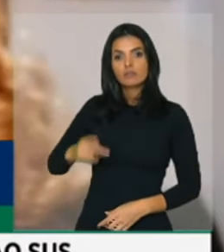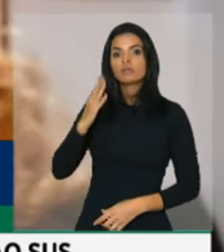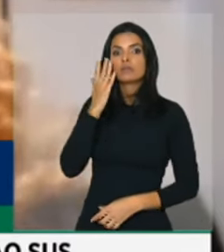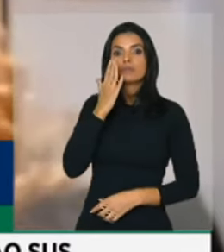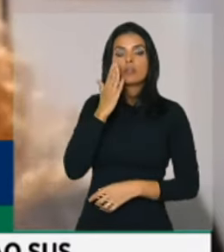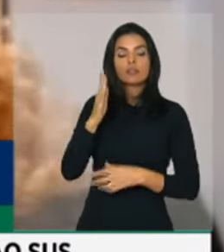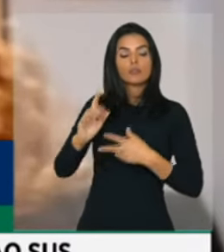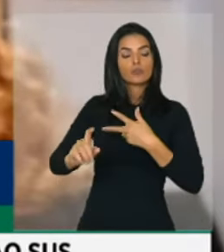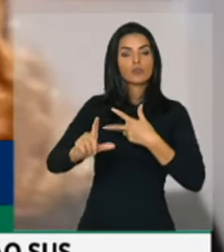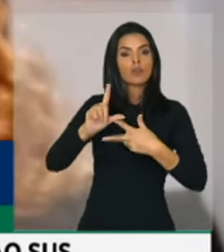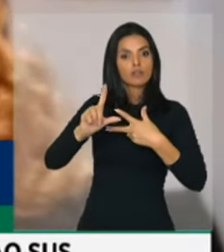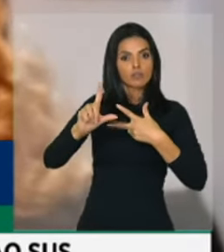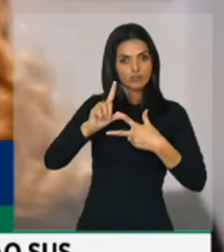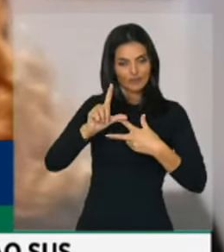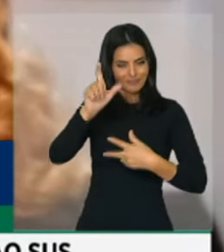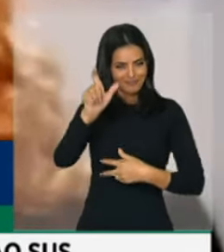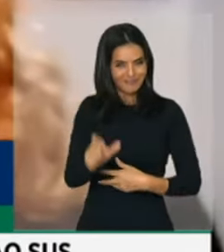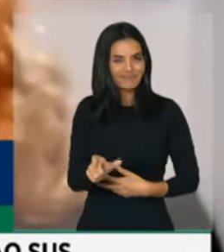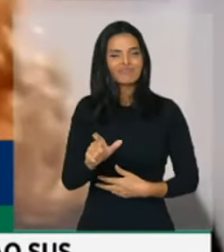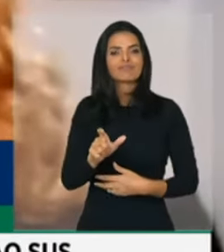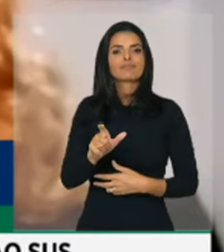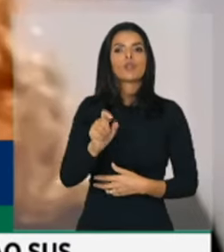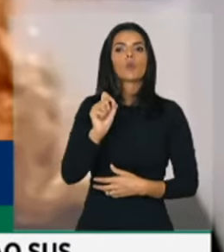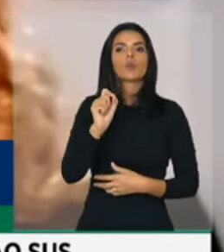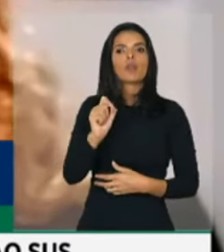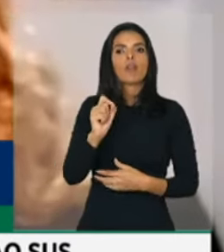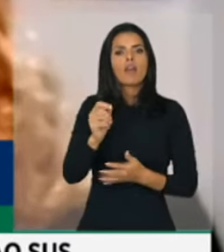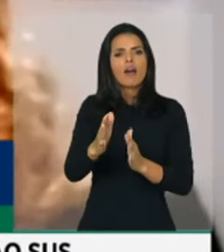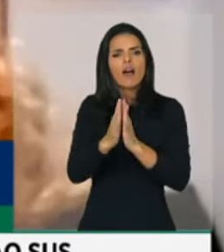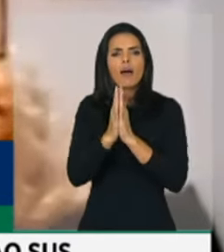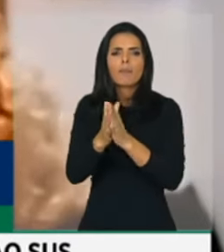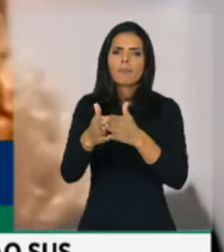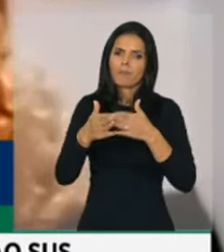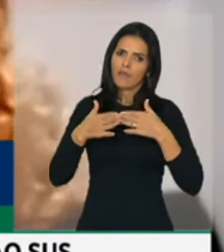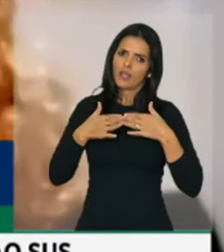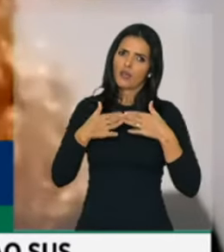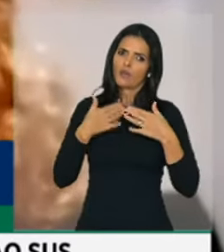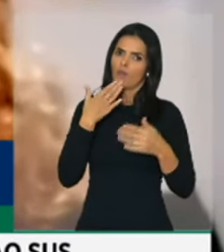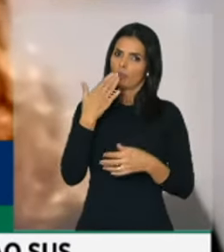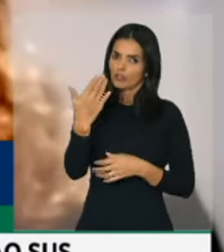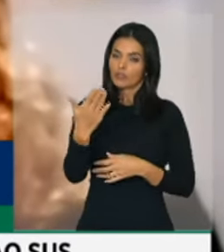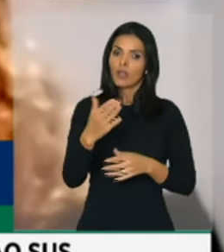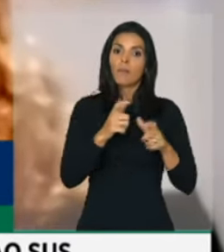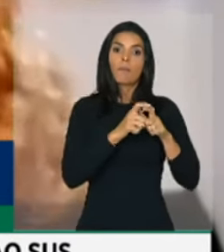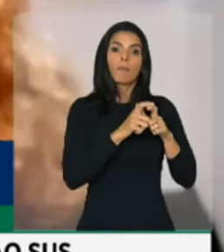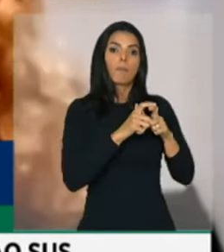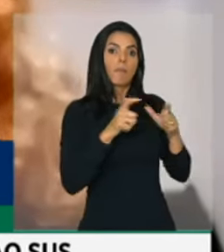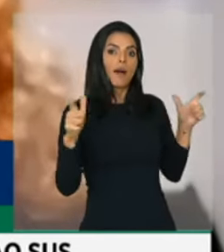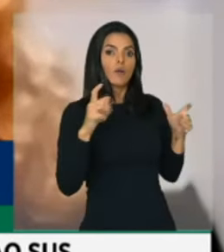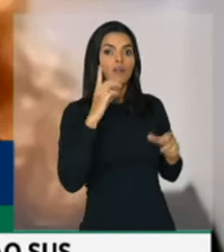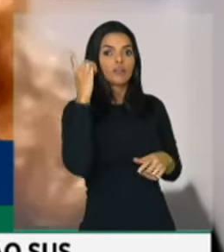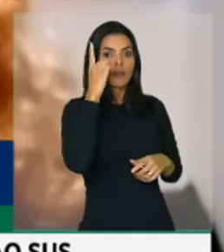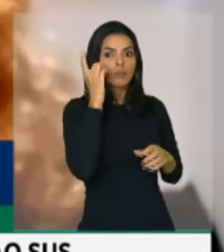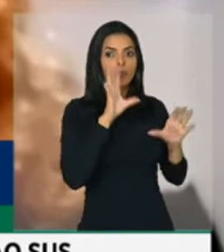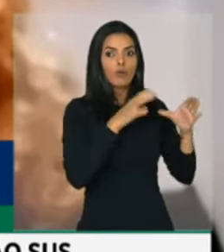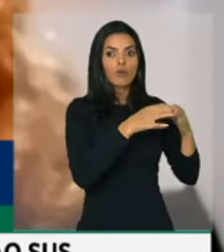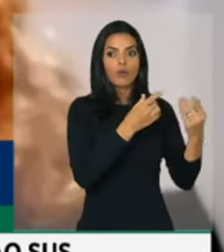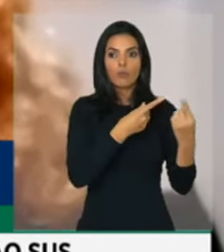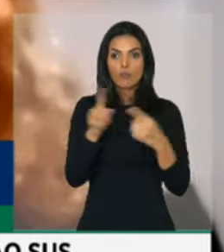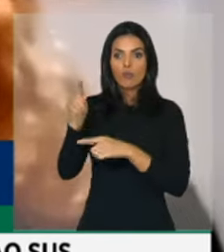SENTIDO DE FAZER UM APELO. A MAIORIA DOS DEPUTADOS DA OPOSIÇÃO VOTARAM A FAVOR DO PROJETO DESDE O INÍCIO, ENTÃO VAMOS REPOR A VERDADE